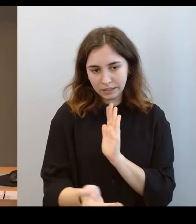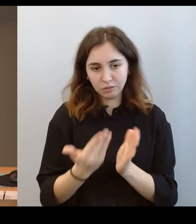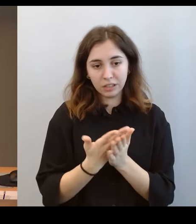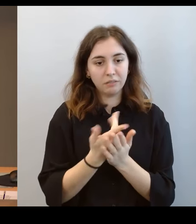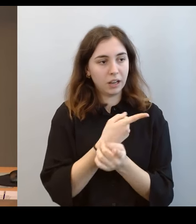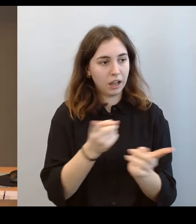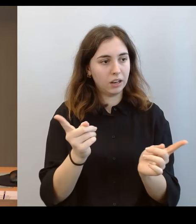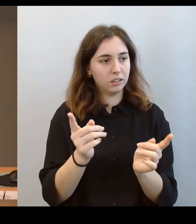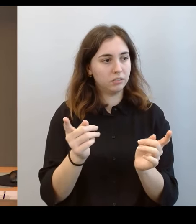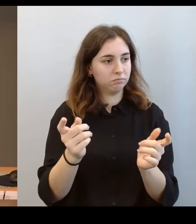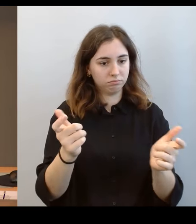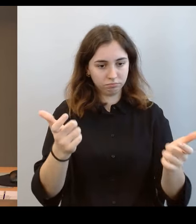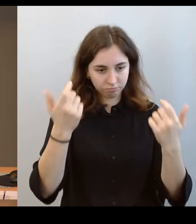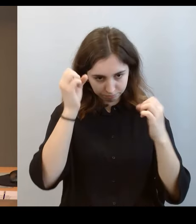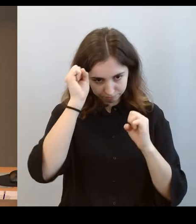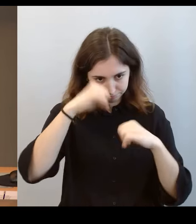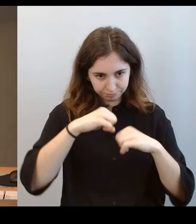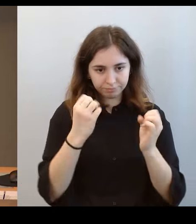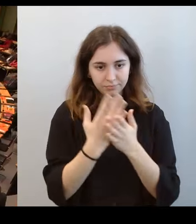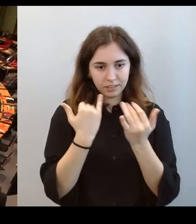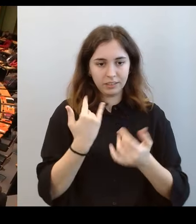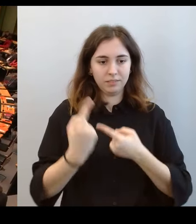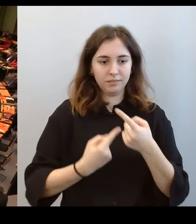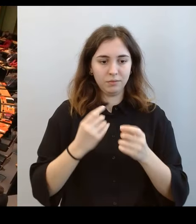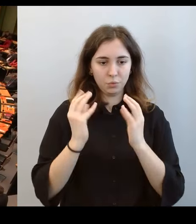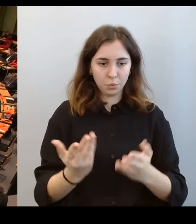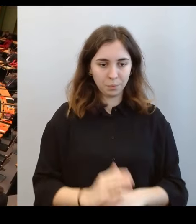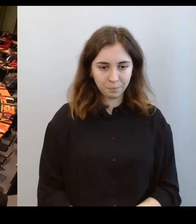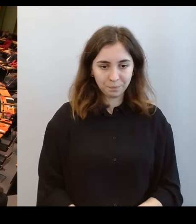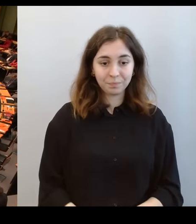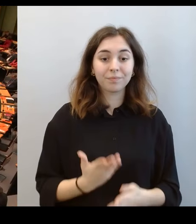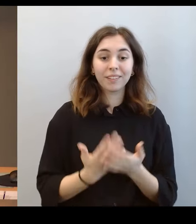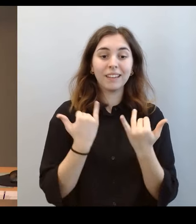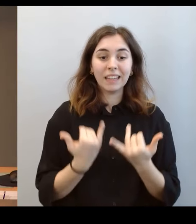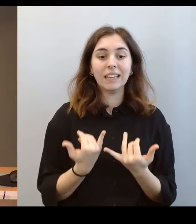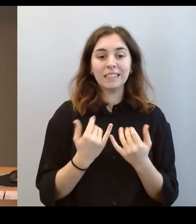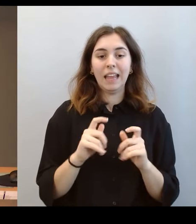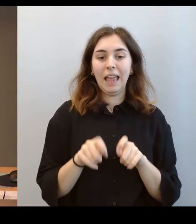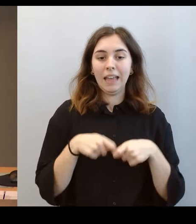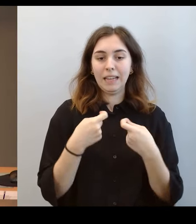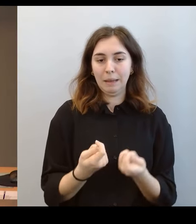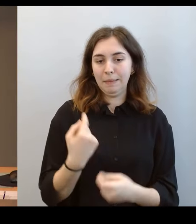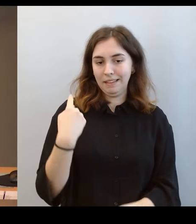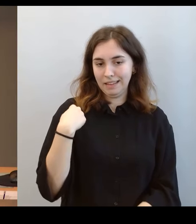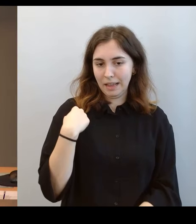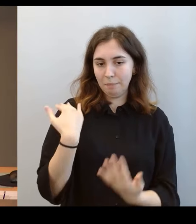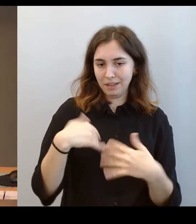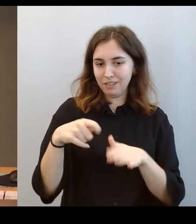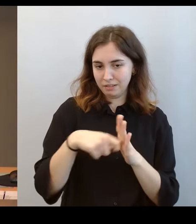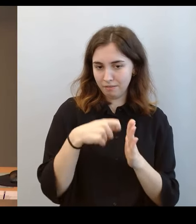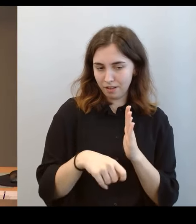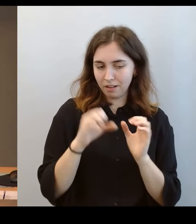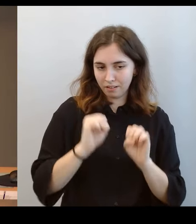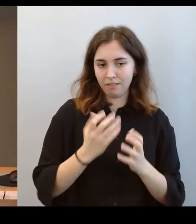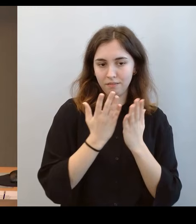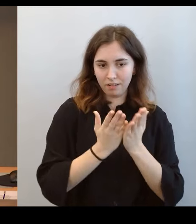Dann darf ich die Ergebnisse der geheimen verbundenen Wahlen verlesen. Wahl eines stellvertretenden Mitglieds und der